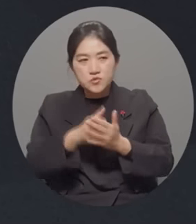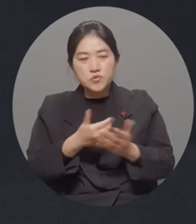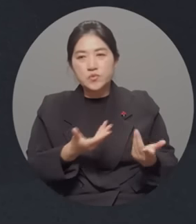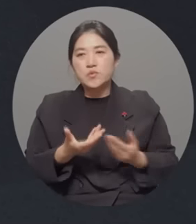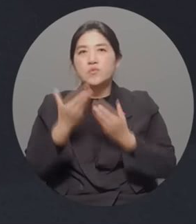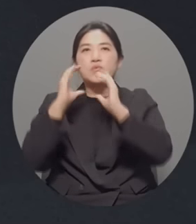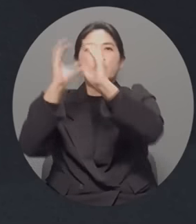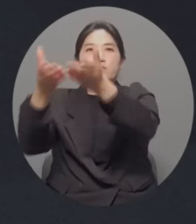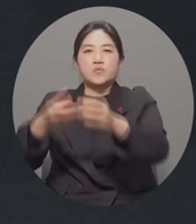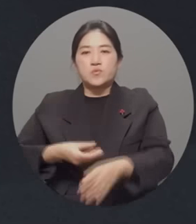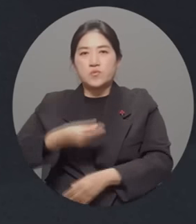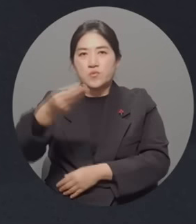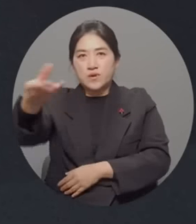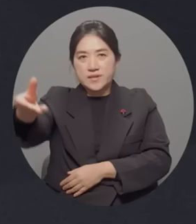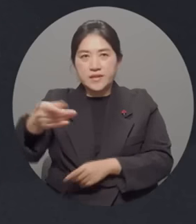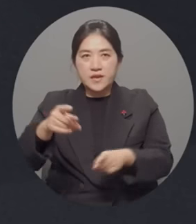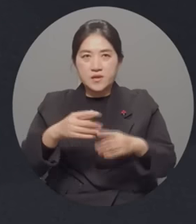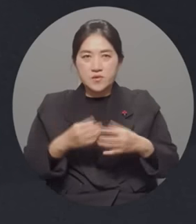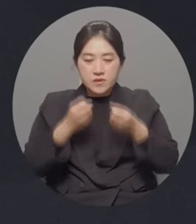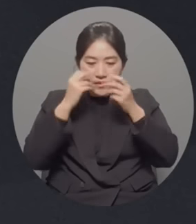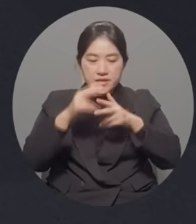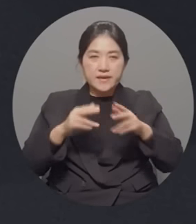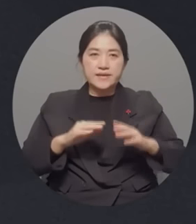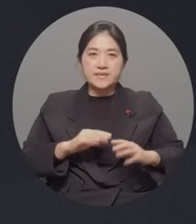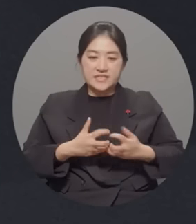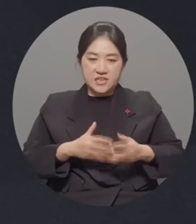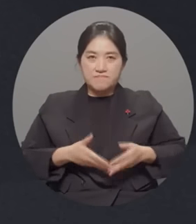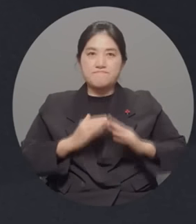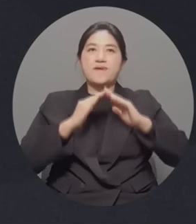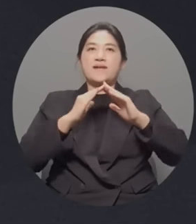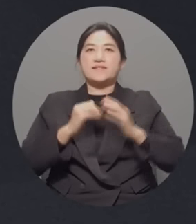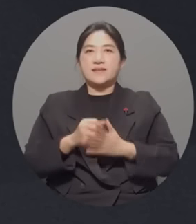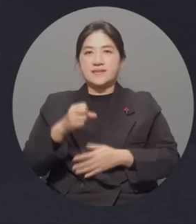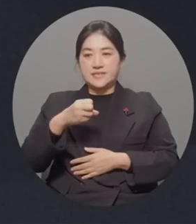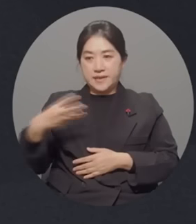삼성전자 출신 김 모 전 부장이 7년 전 창신 메모리에 취업하면서 핵심 기술과